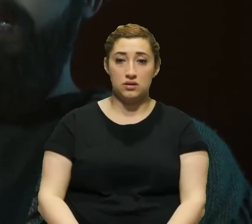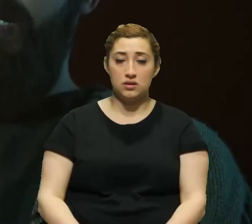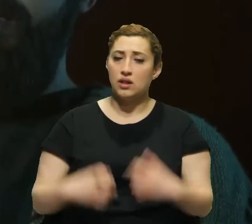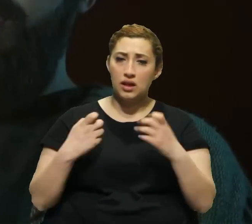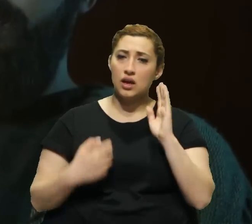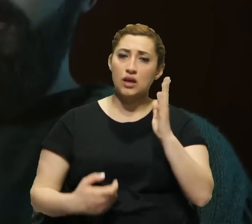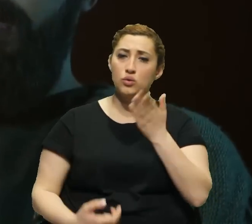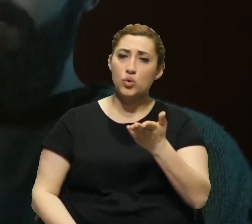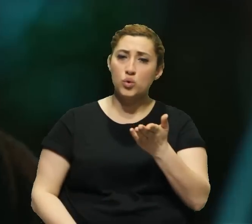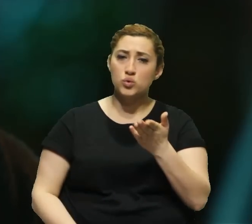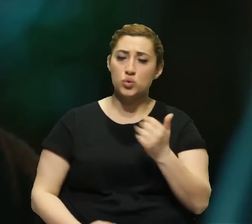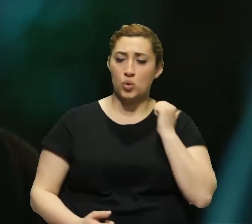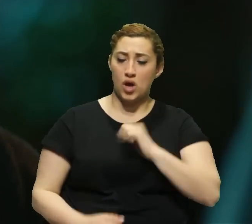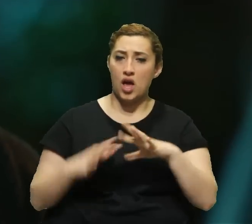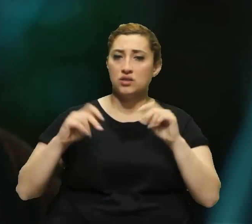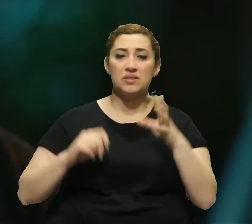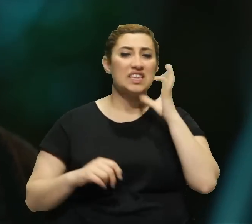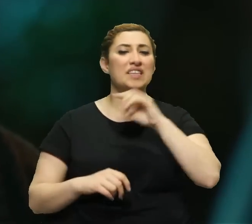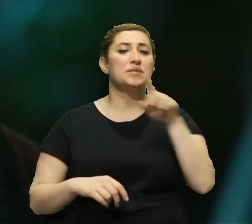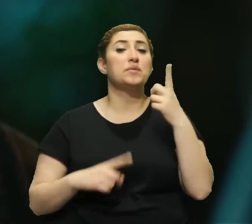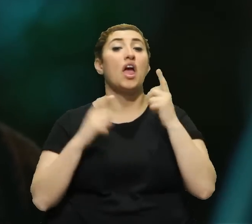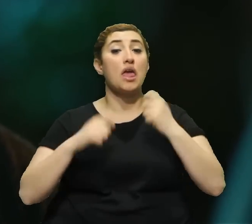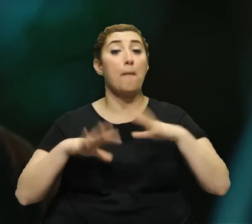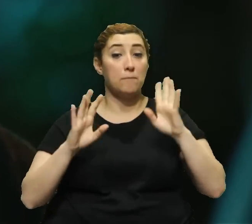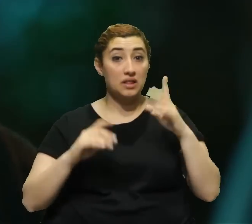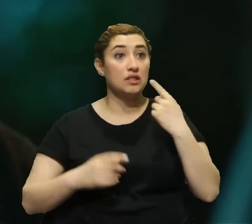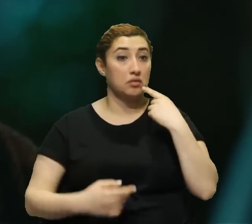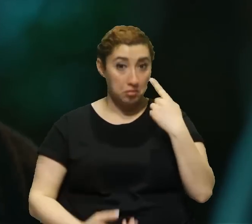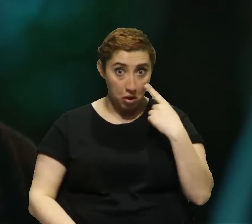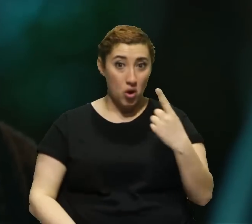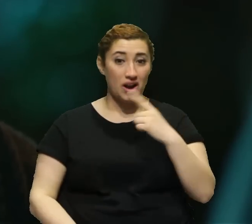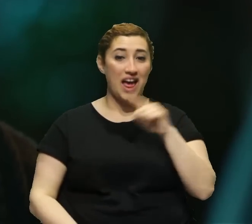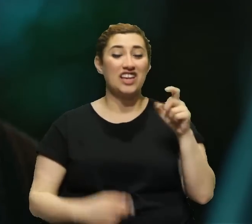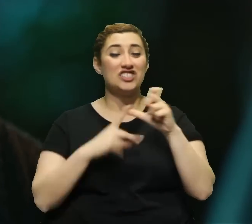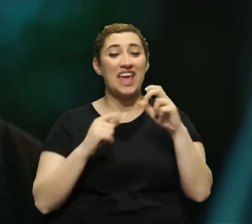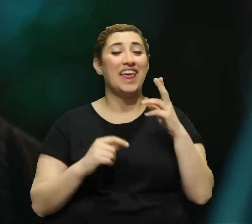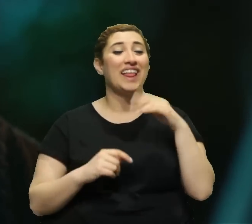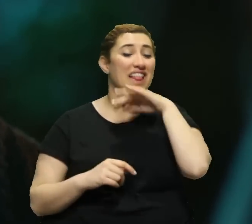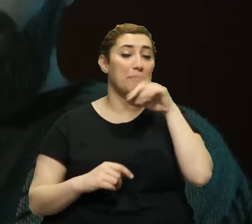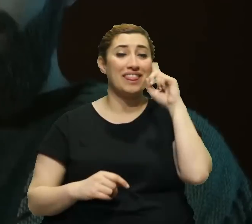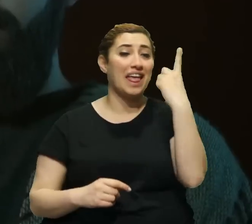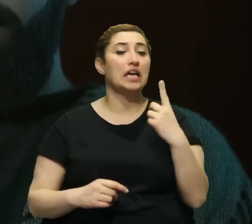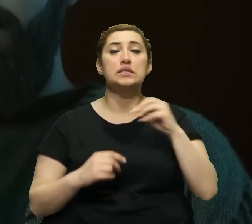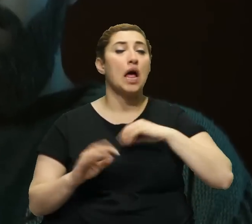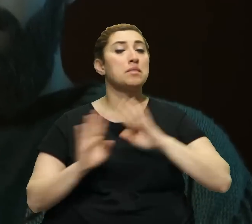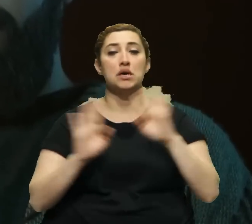Nereye gidersin böyle pusatlanmış? Kimsecikler bir şey yapmaz deyi sanmasınlar Şeyh dedem tektir!